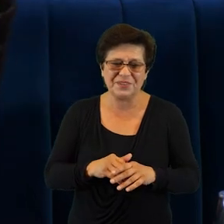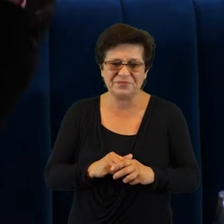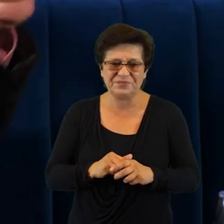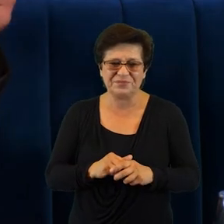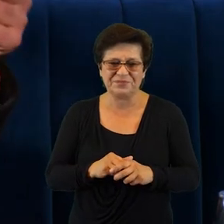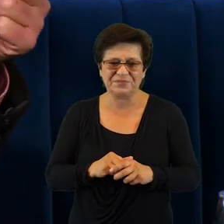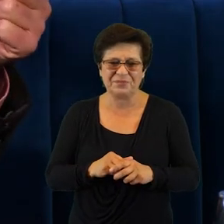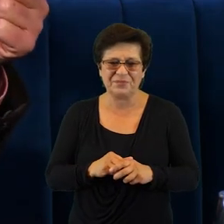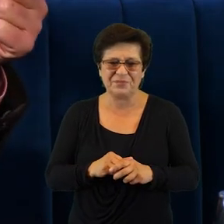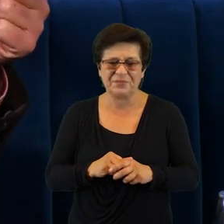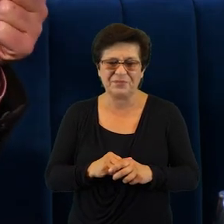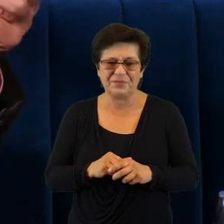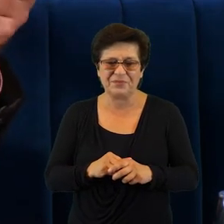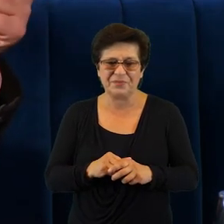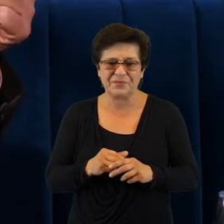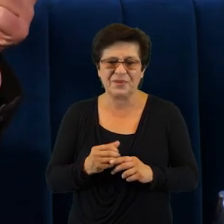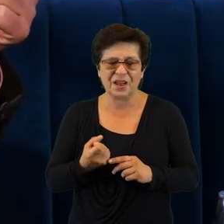i za chwilę będziemy o tym pewnie też mówili,